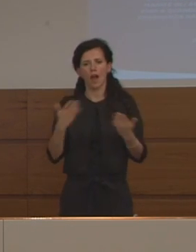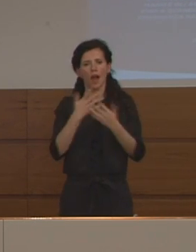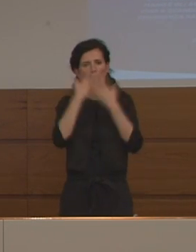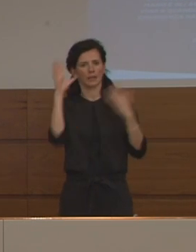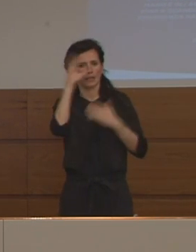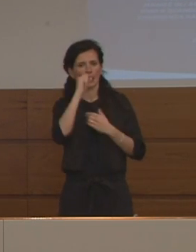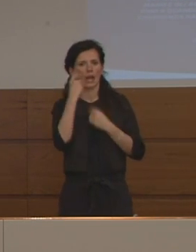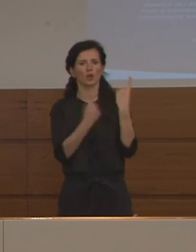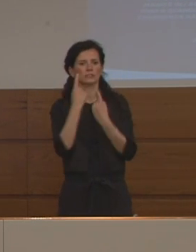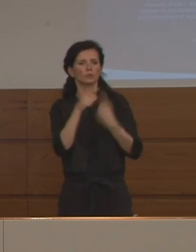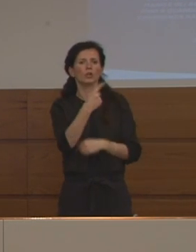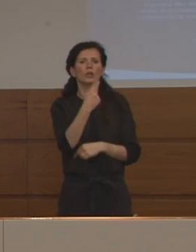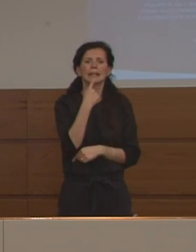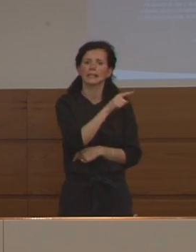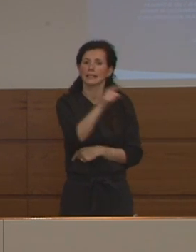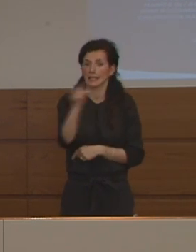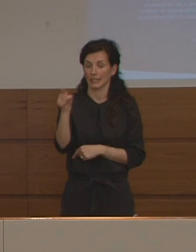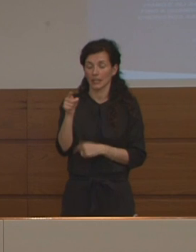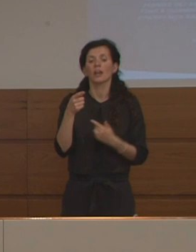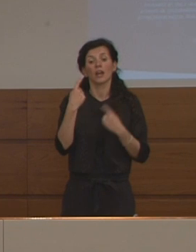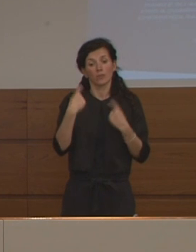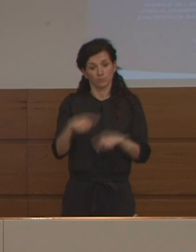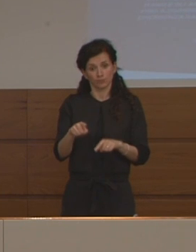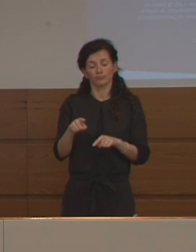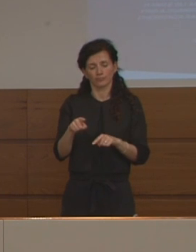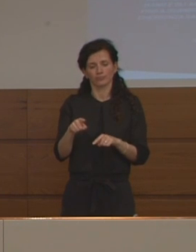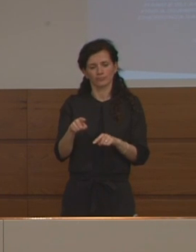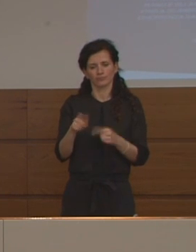dimensione giusta, nella direzione giusta. però quantitativamente un pochino meno